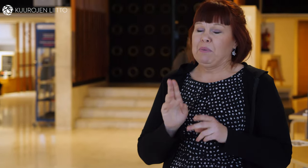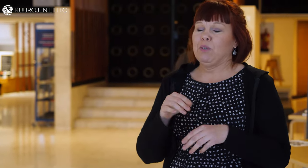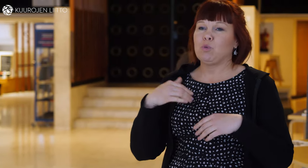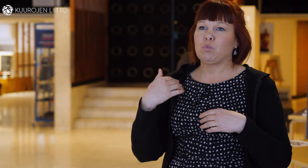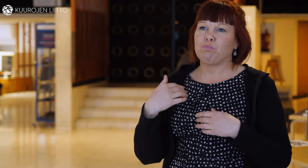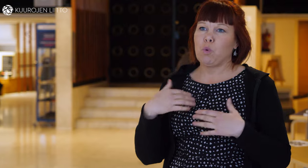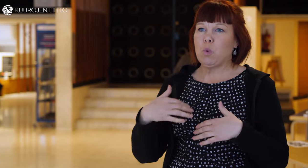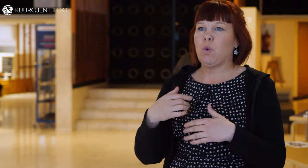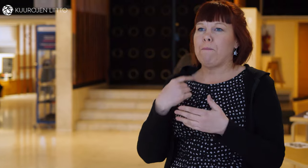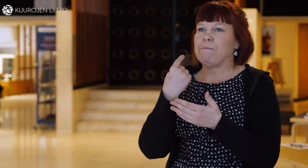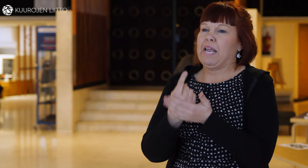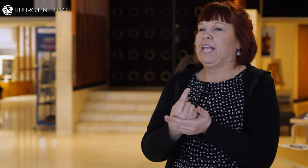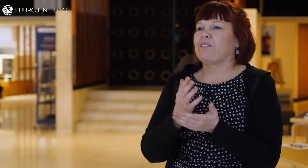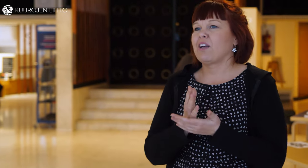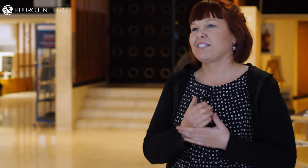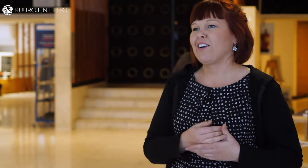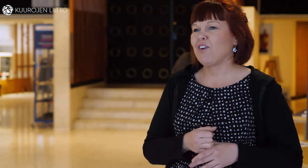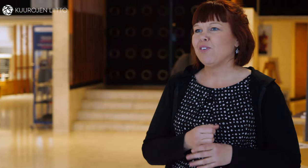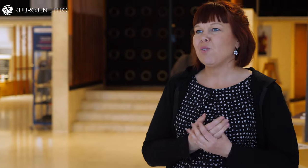Se on valtavan merkittävä asia.